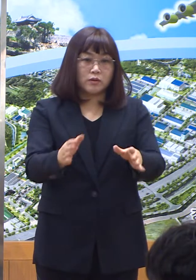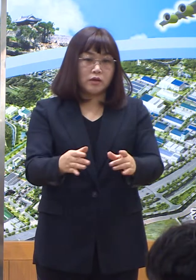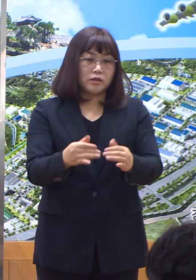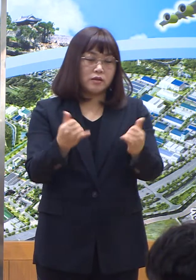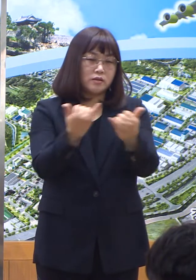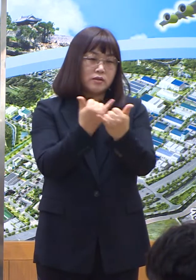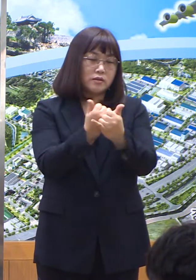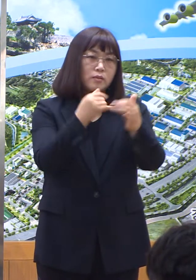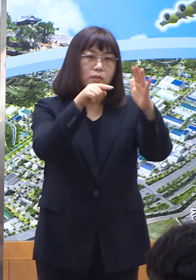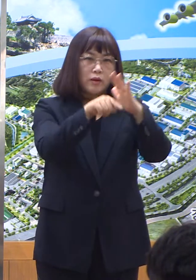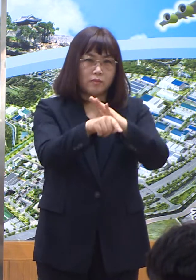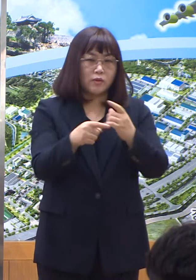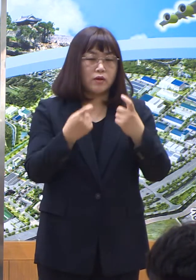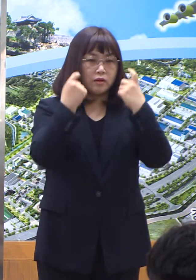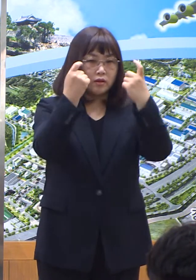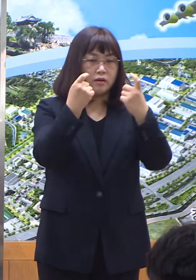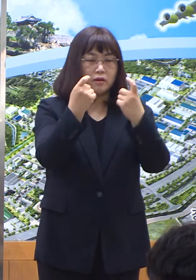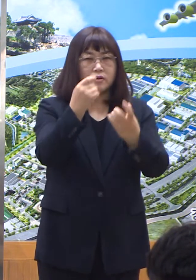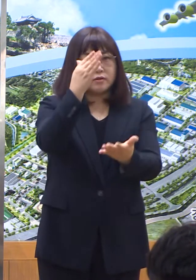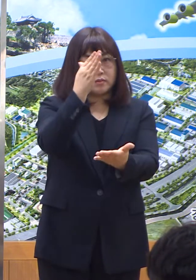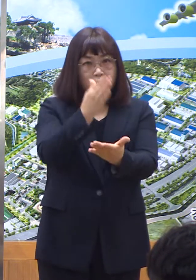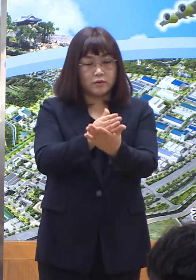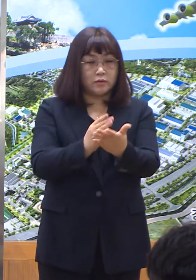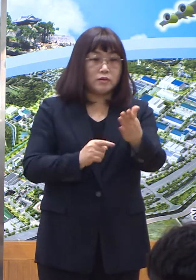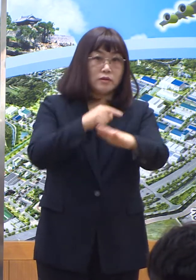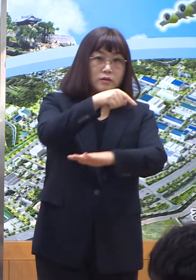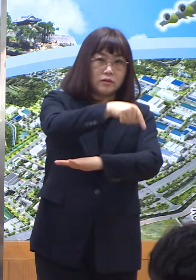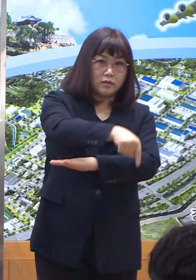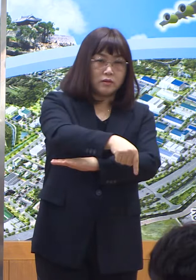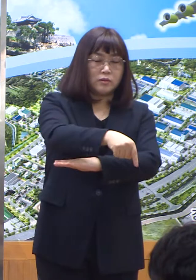여행 자제 등 이동과 접촉을 최소화하여 주시기 바랍니다.